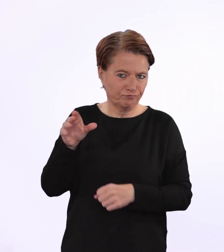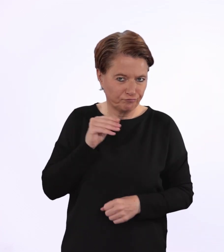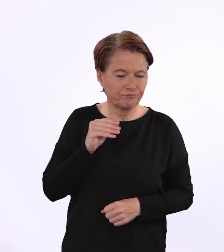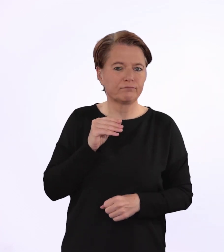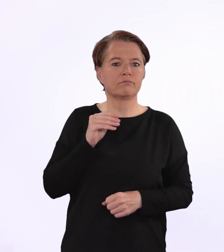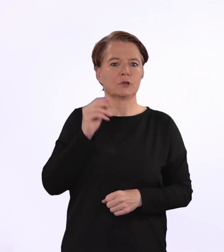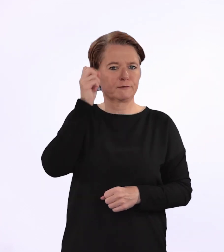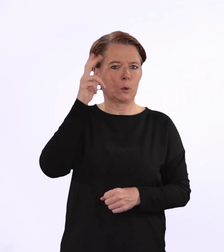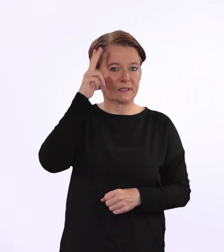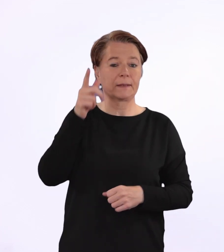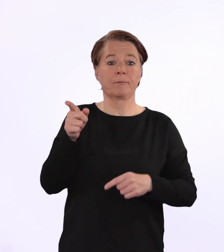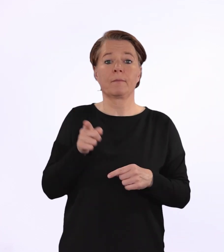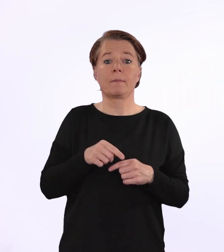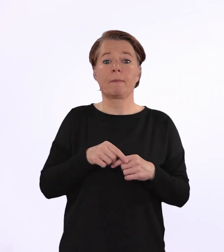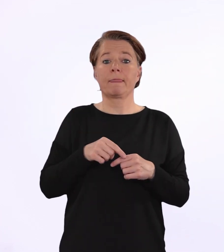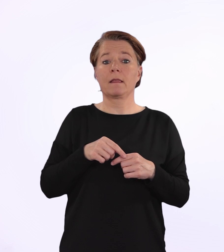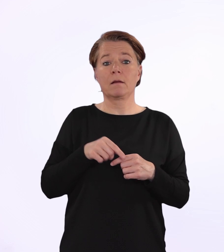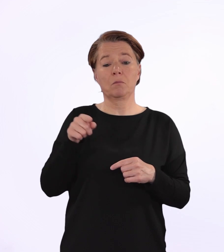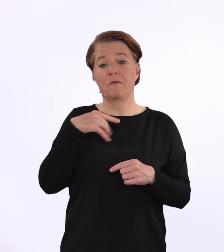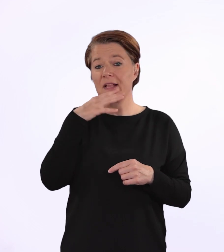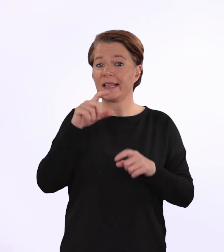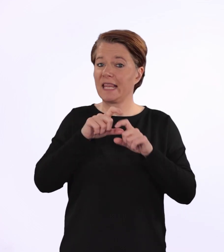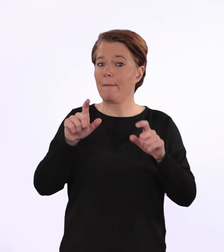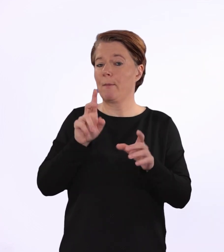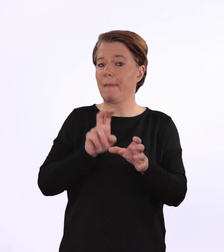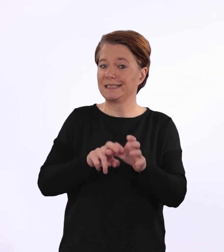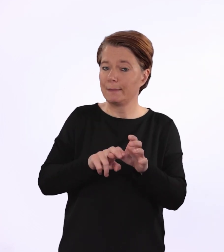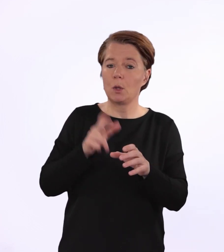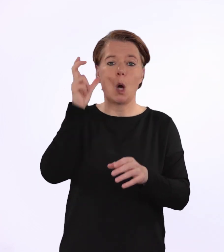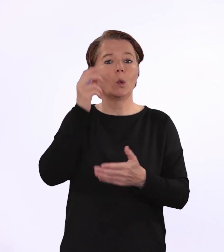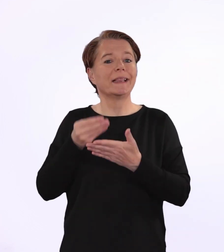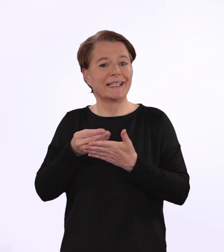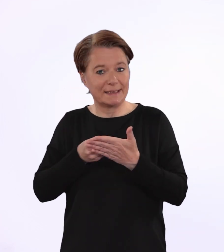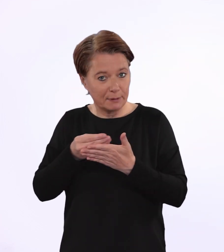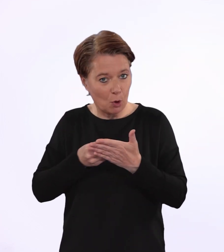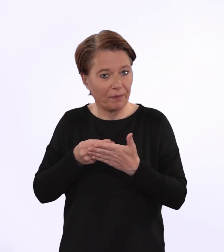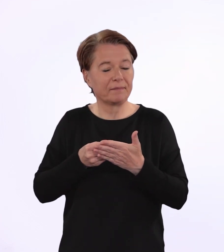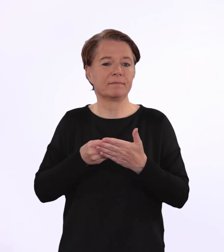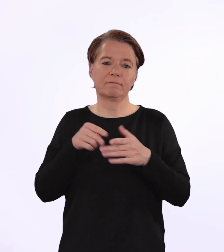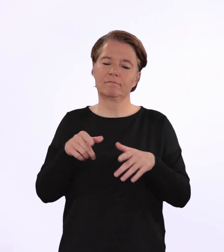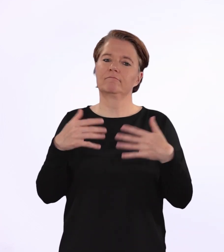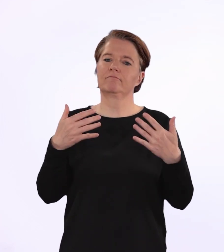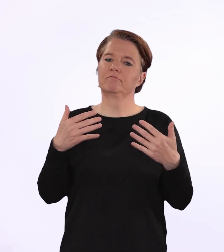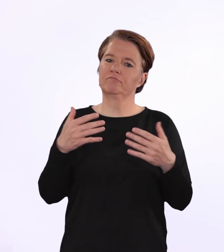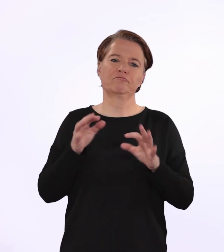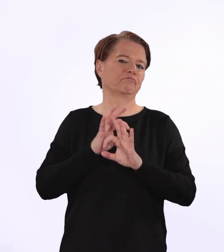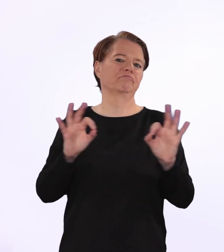Und wir uns sehr viel mit Partizipation mit dem Publikum, aber auch mit Audiodeskription beschäftigen. Das heißt perfekte Besetzung dafür.